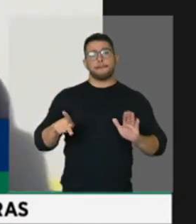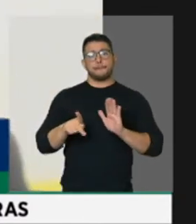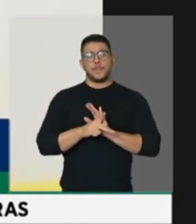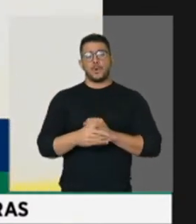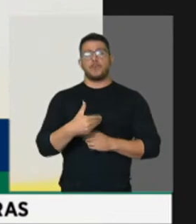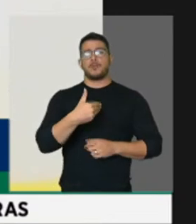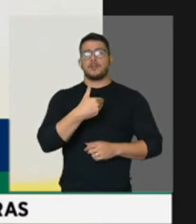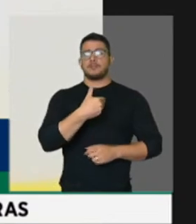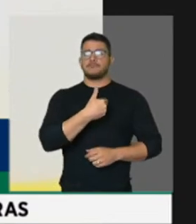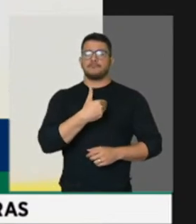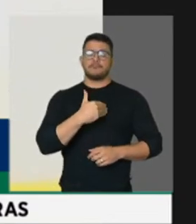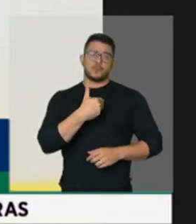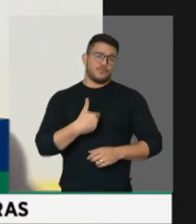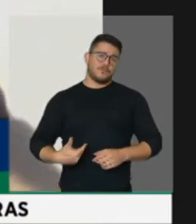MAIS... PORQUE SÃO PÀSSIMOS